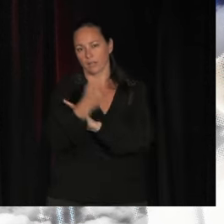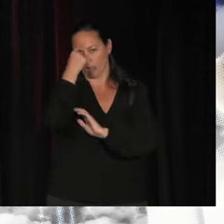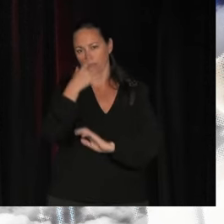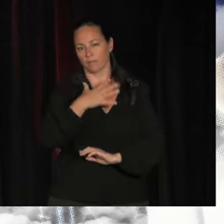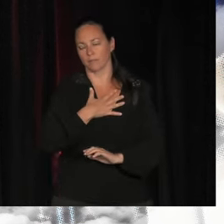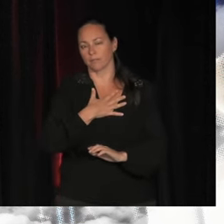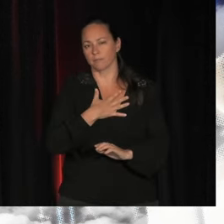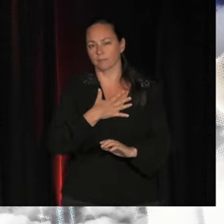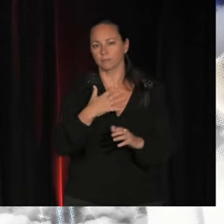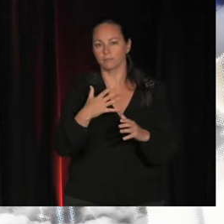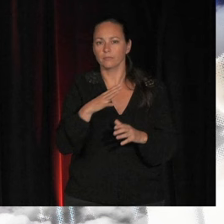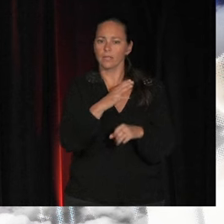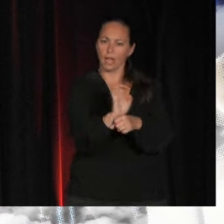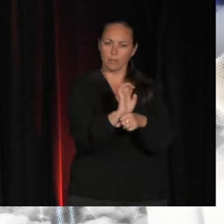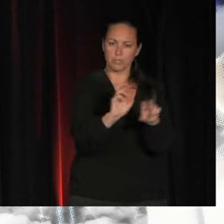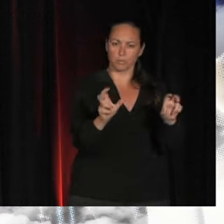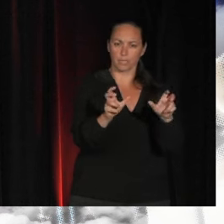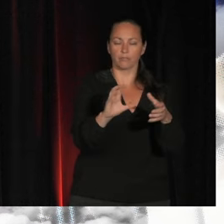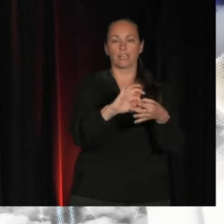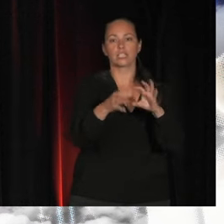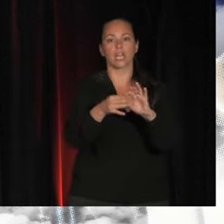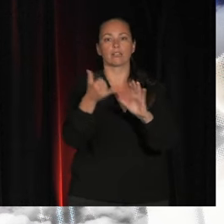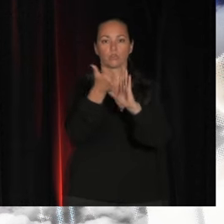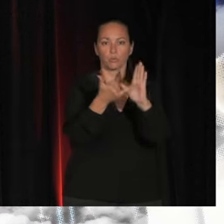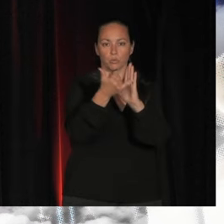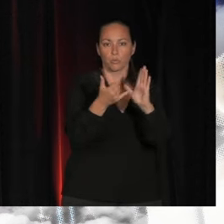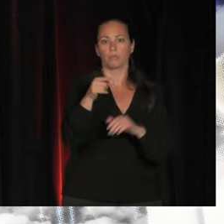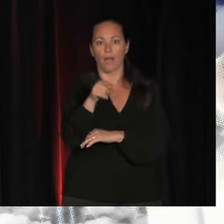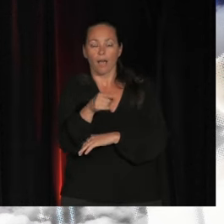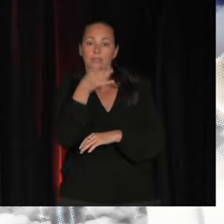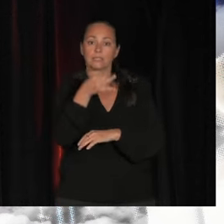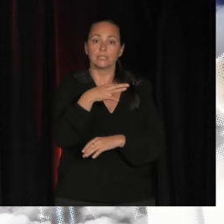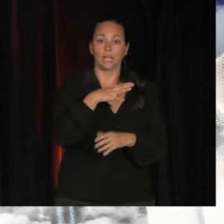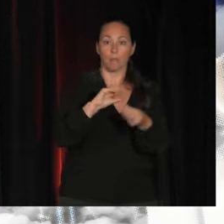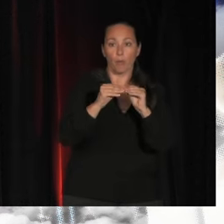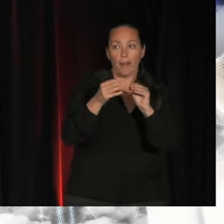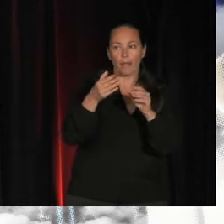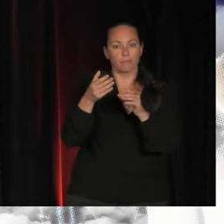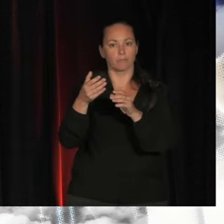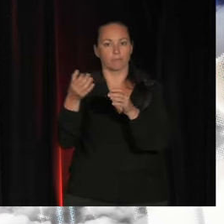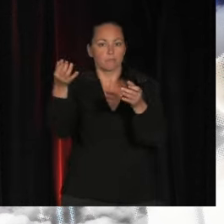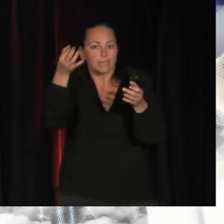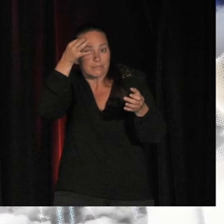Il y avait une émission de télé, une chaîne YouTube qui s'appelle Game Next Door, là, qui disait qu'il y avait un souci de créativité chez les AAA en ce moment.